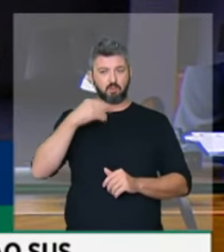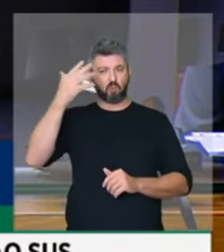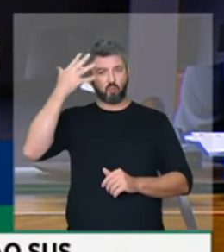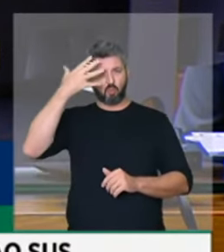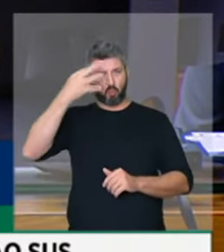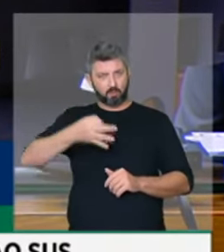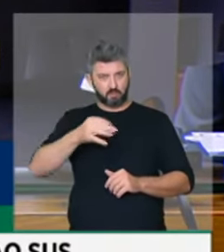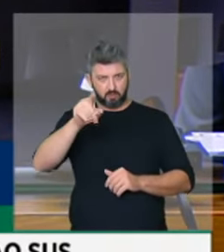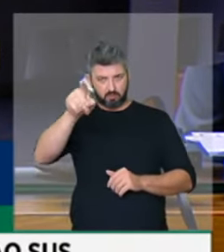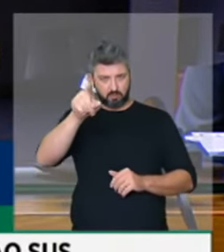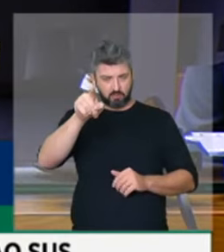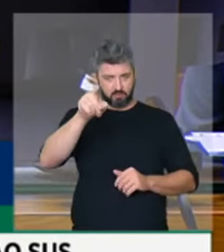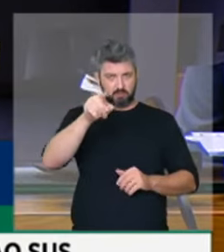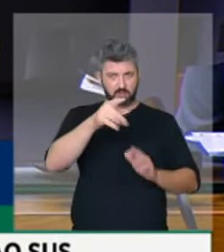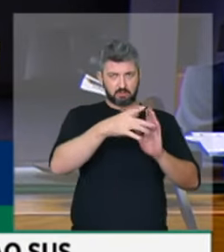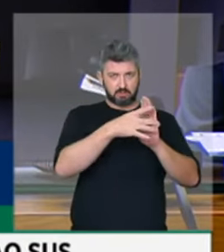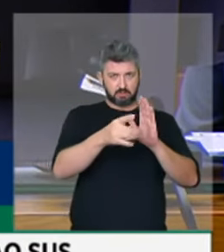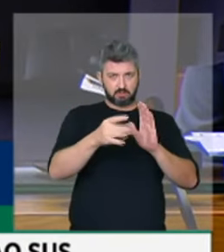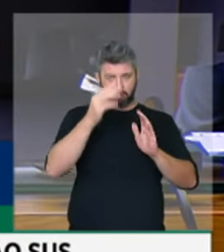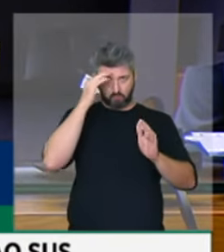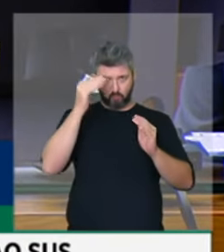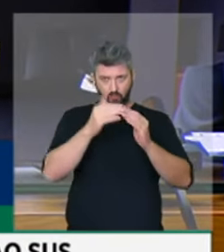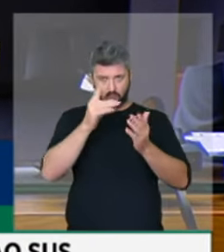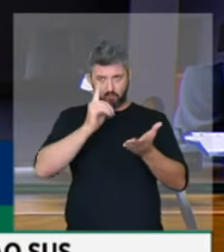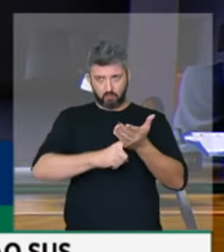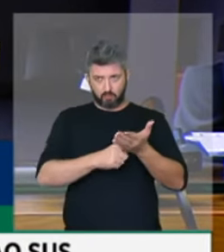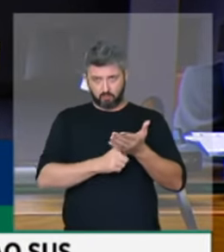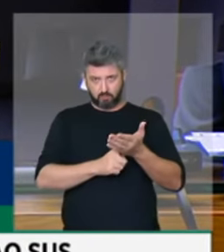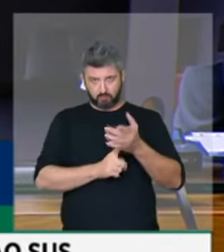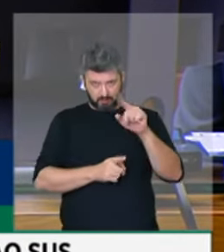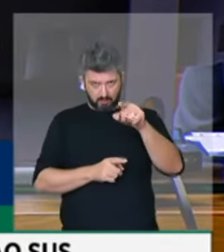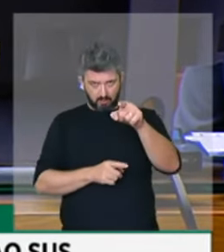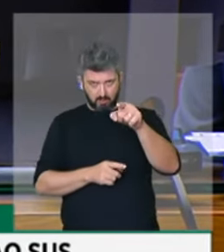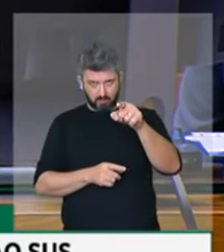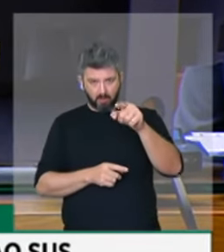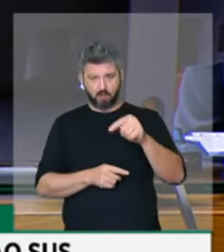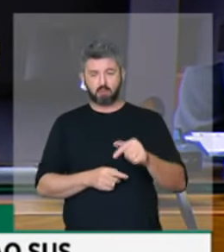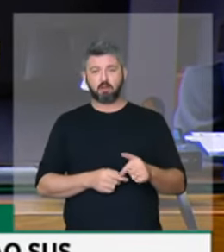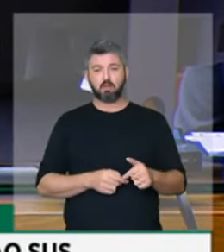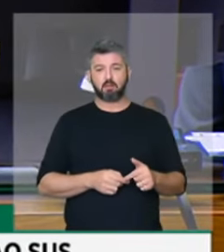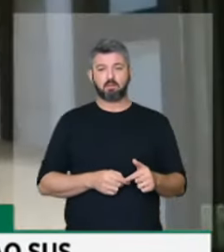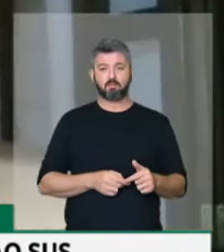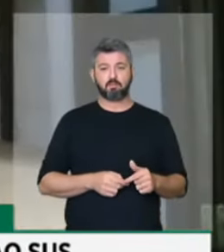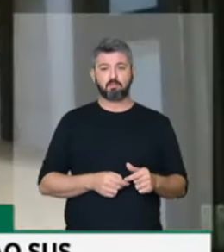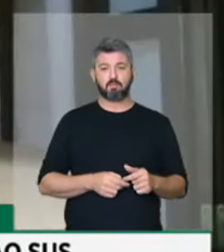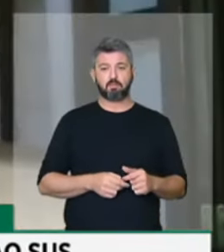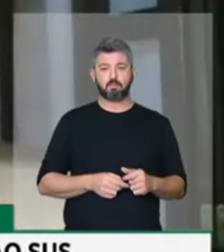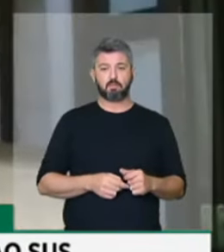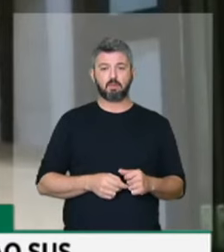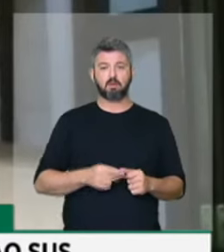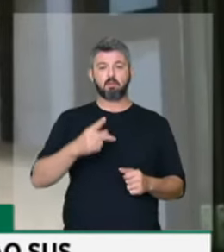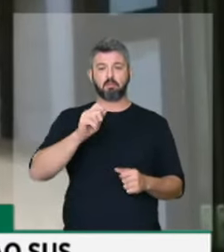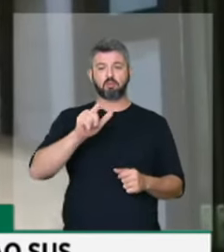CONCORDANDO COM A CONSTITUIÇÃO DO ACORDO, É ISSO? [DEPUTADA]: ISSO, SENHOR PRESIDENTE, O PSOL É